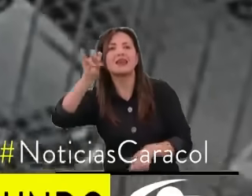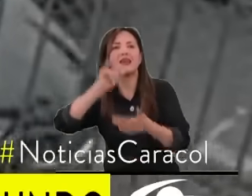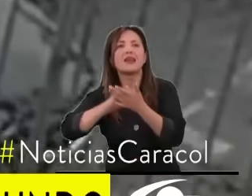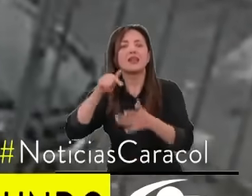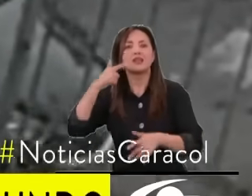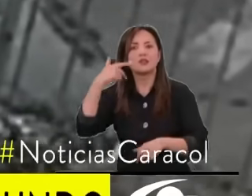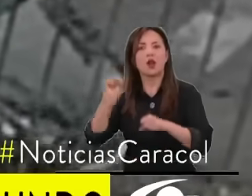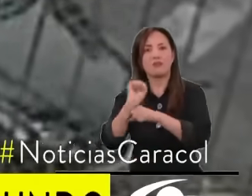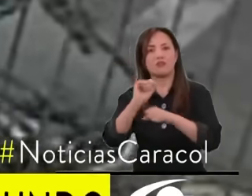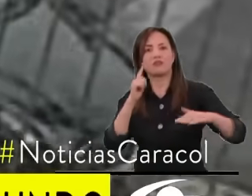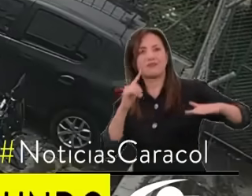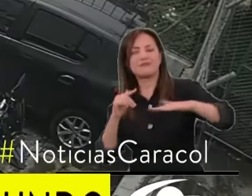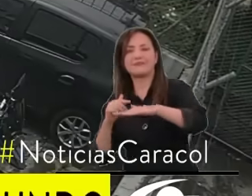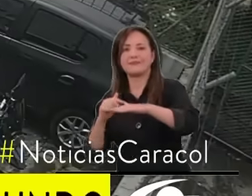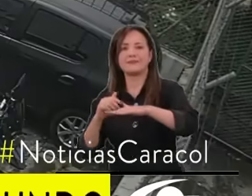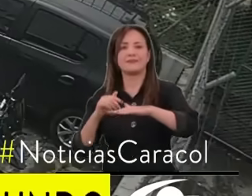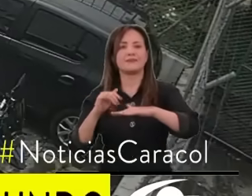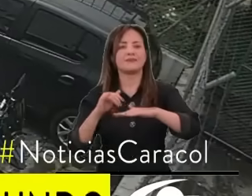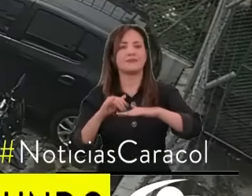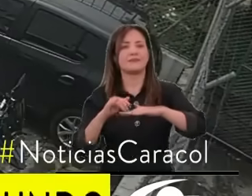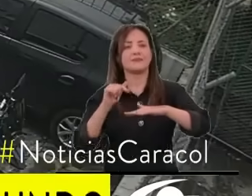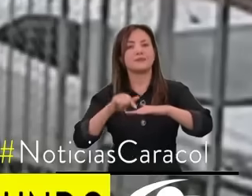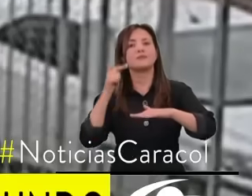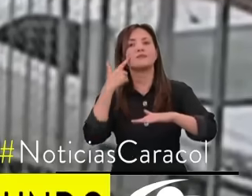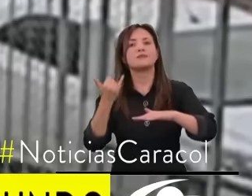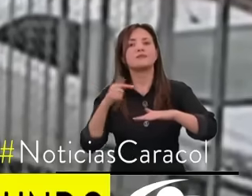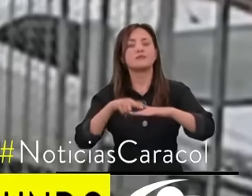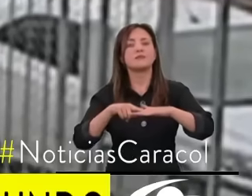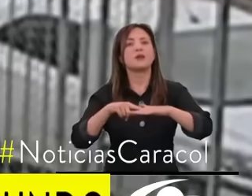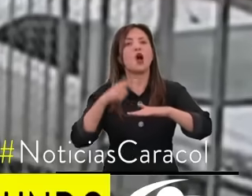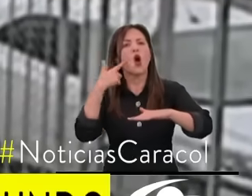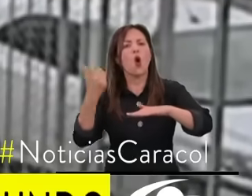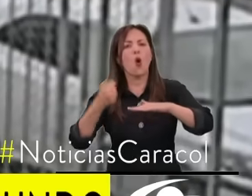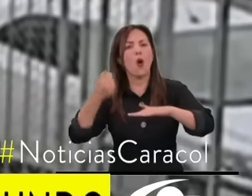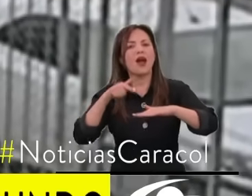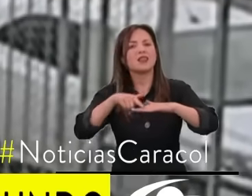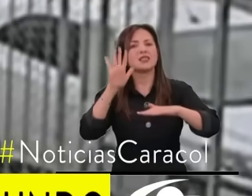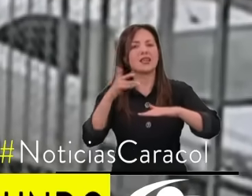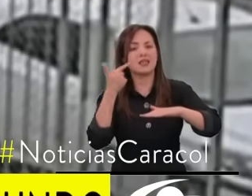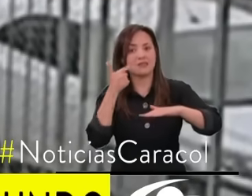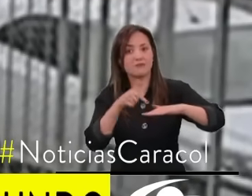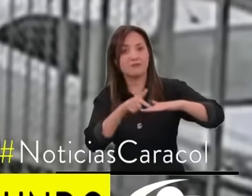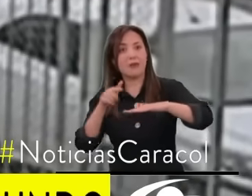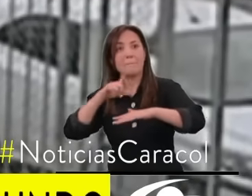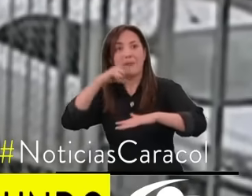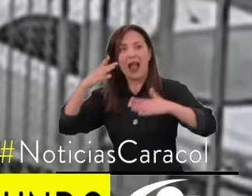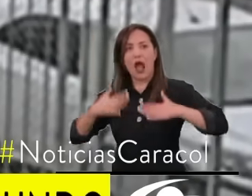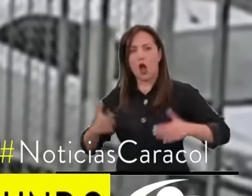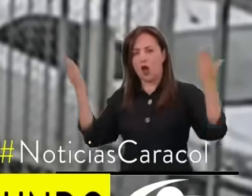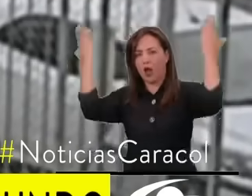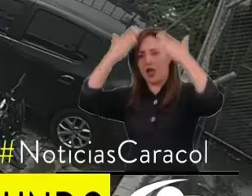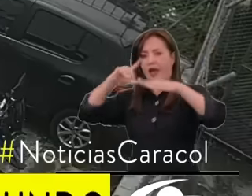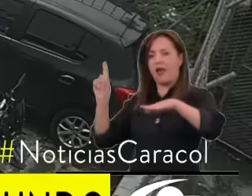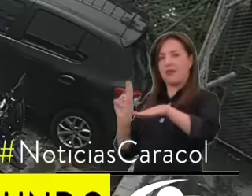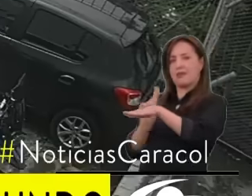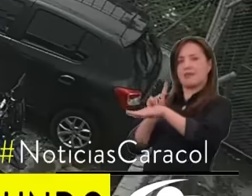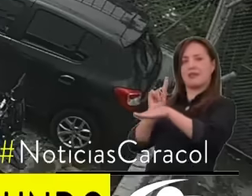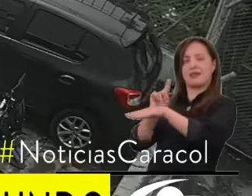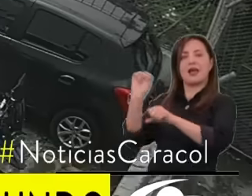))) el reloj de la cámara de seguridad de la fundidora de oro en Medellín marca 11:37 de la